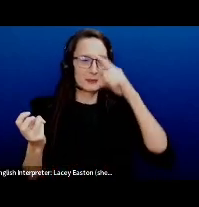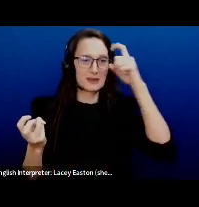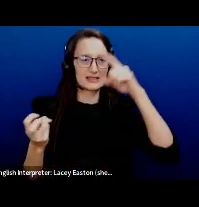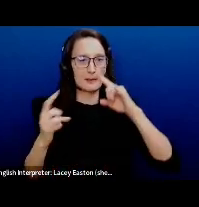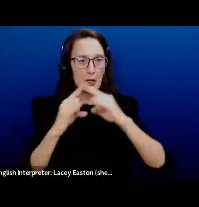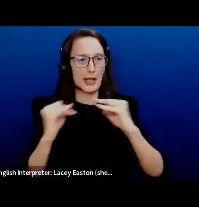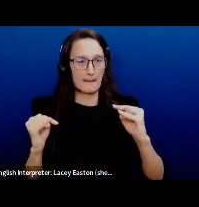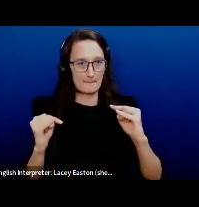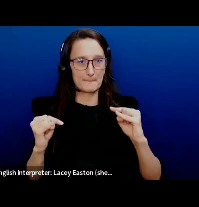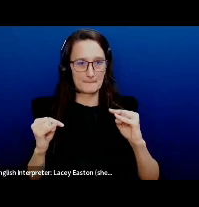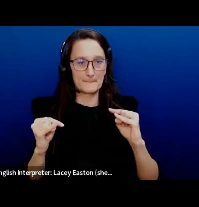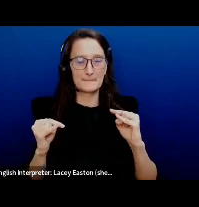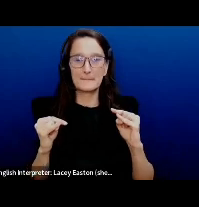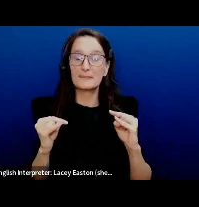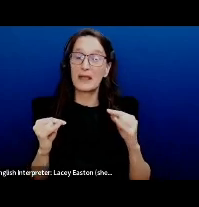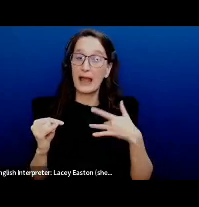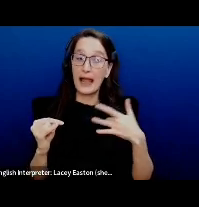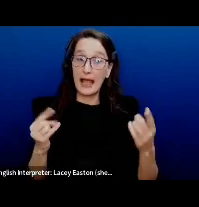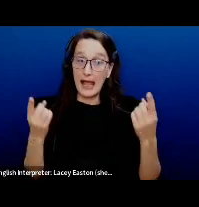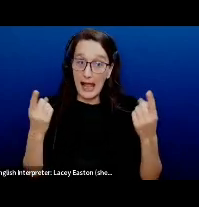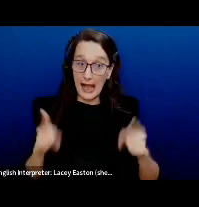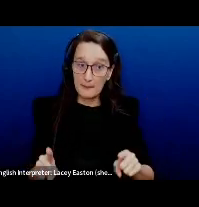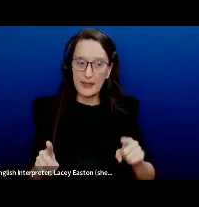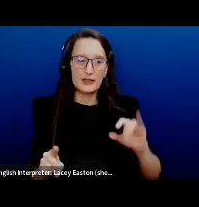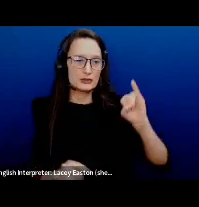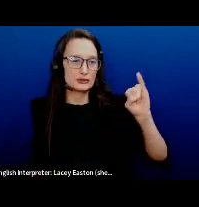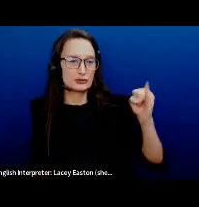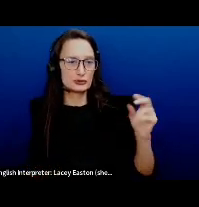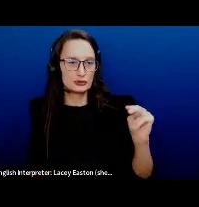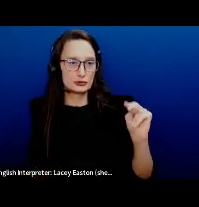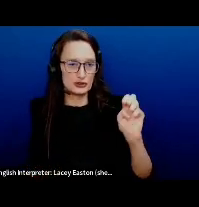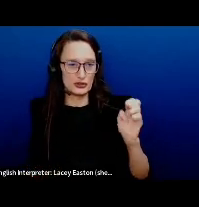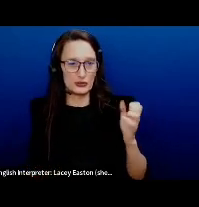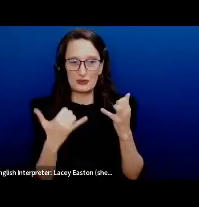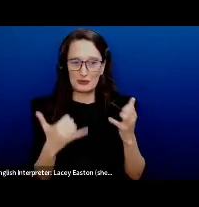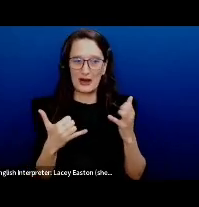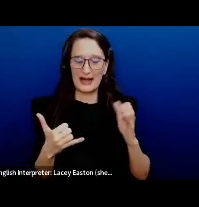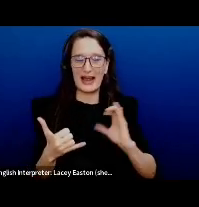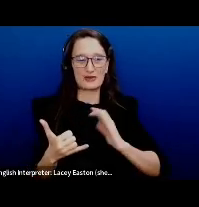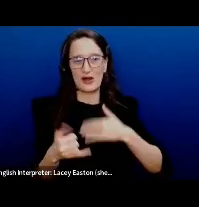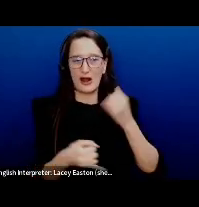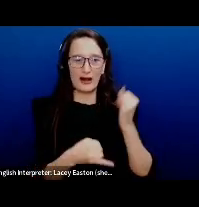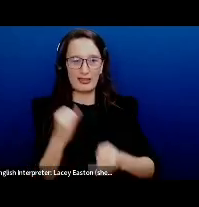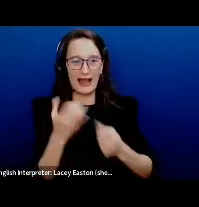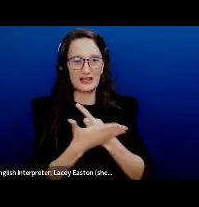llevan a cabo en el mes de junio. Esta es la última semana de las academias de verano actualmente. Cada semana es